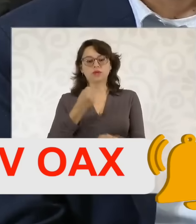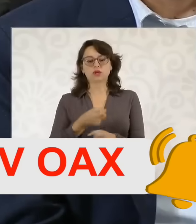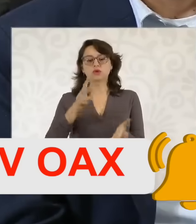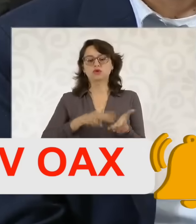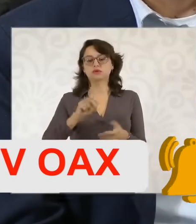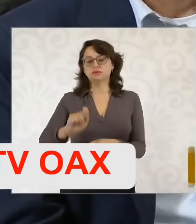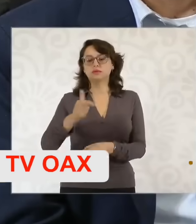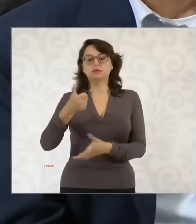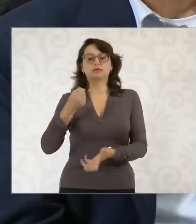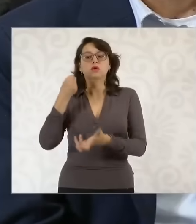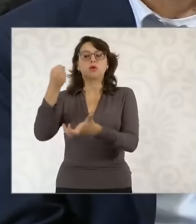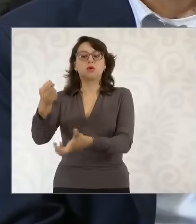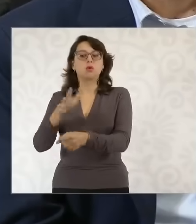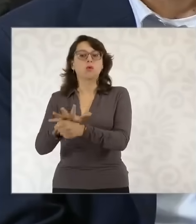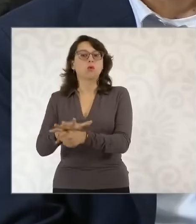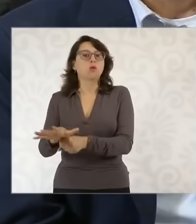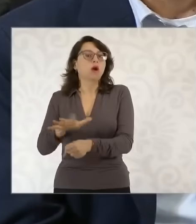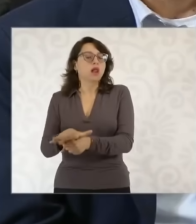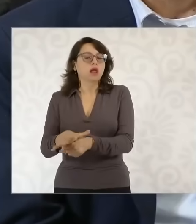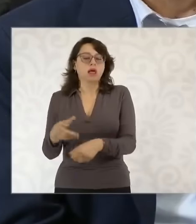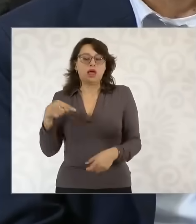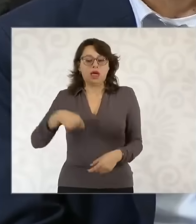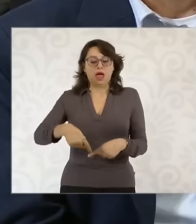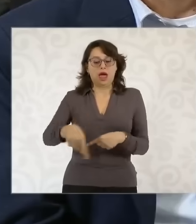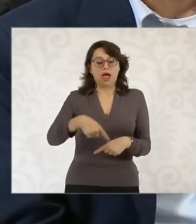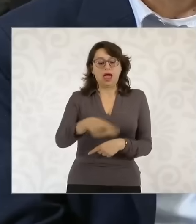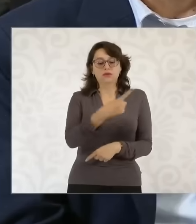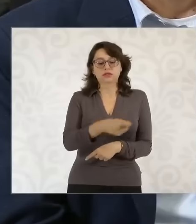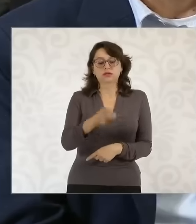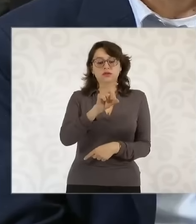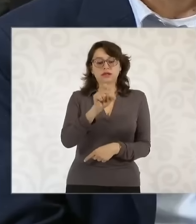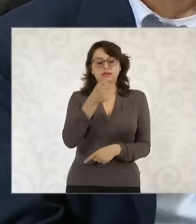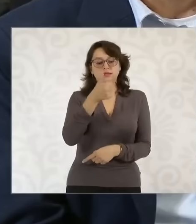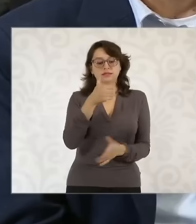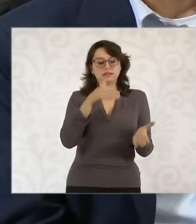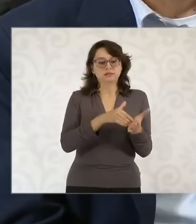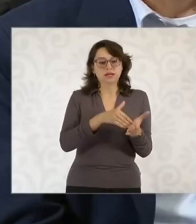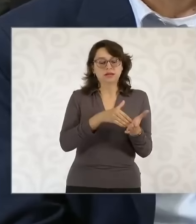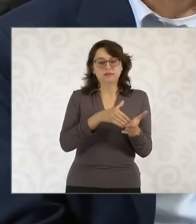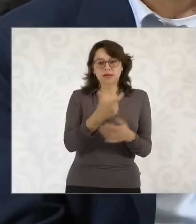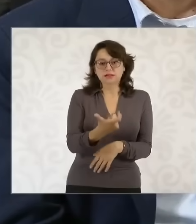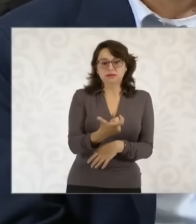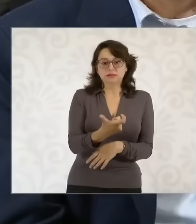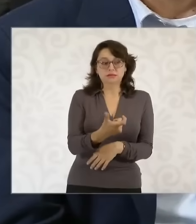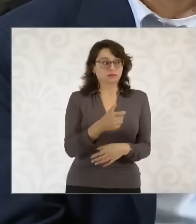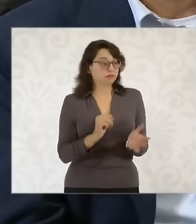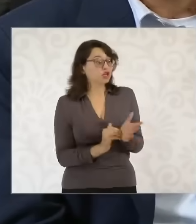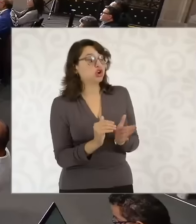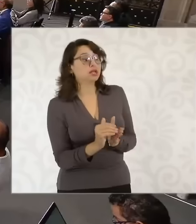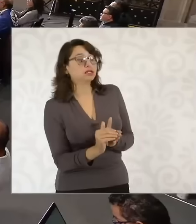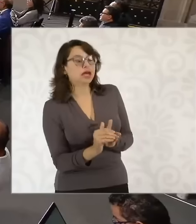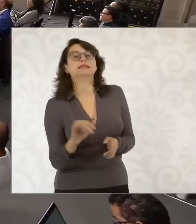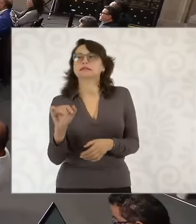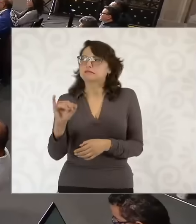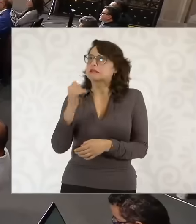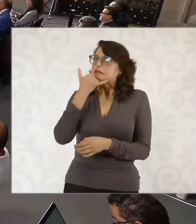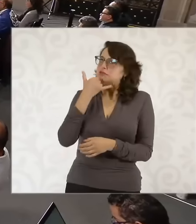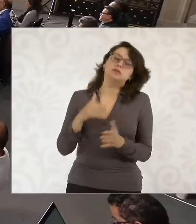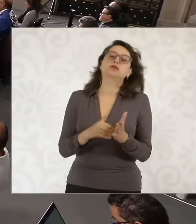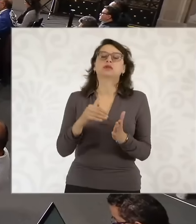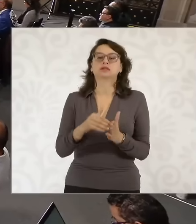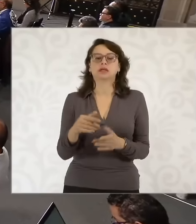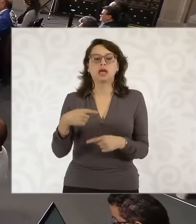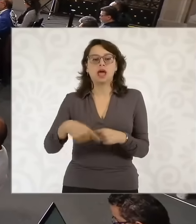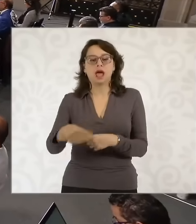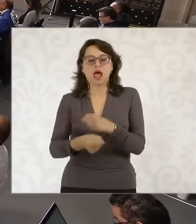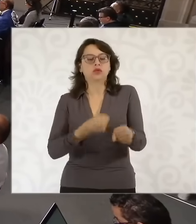le dio alrededor de 136,000 pesos. Sería similar el monto. Ajá. 36,000 millones de pesos. Perdón.